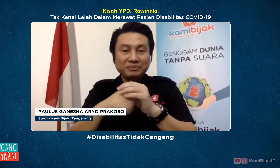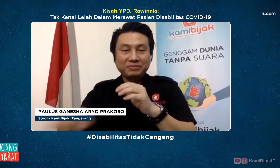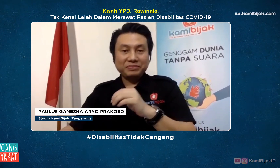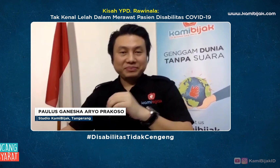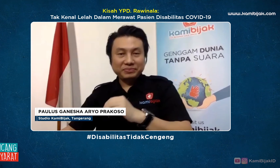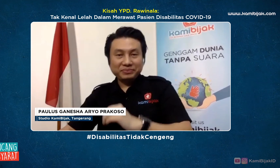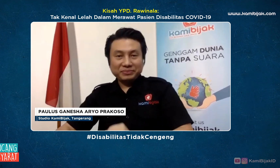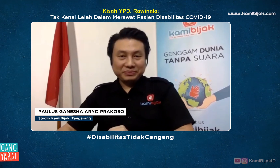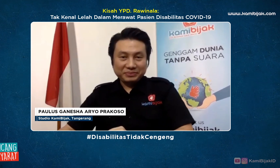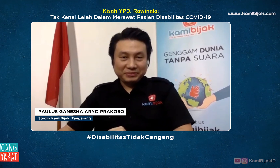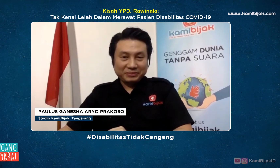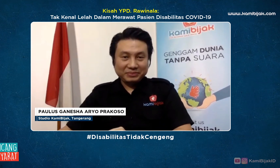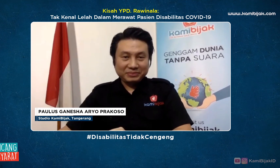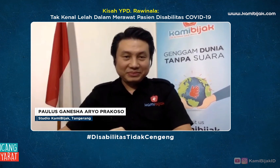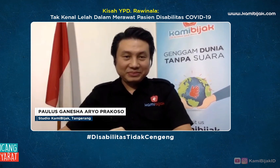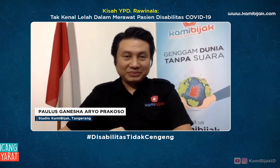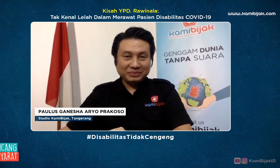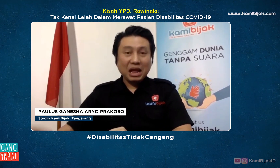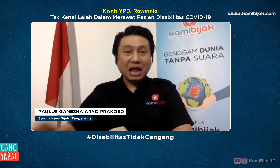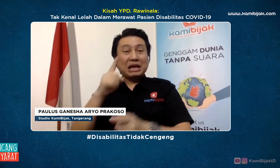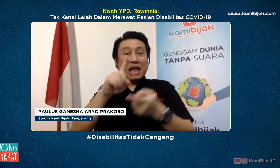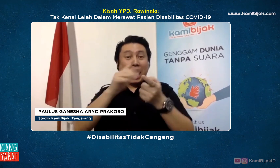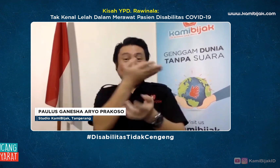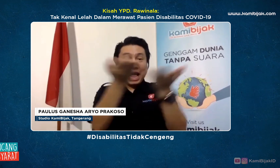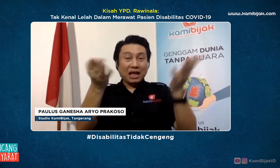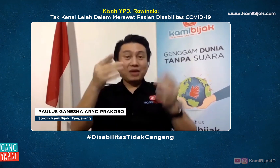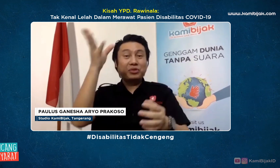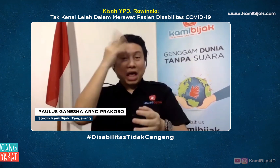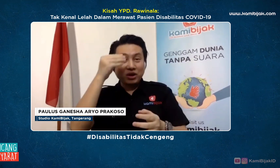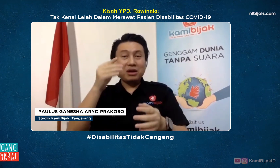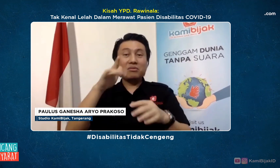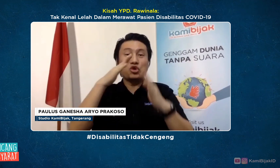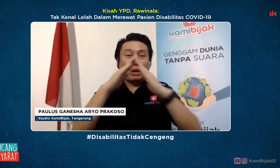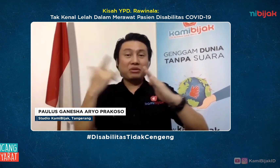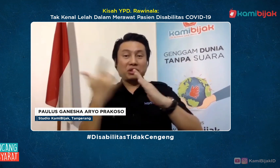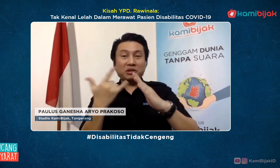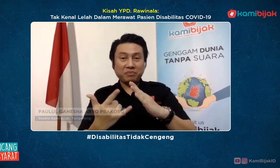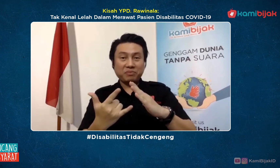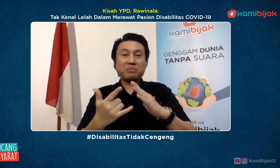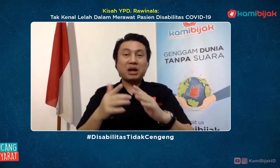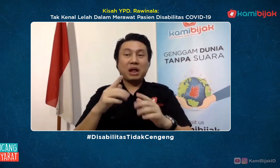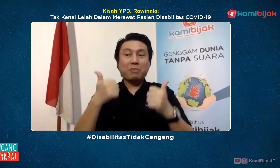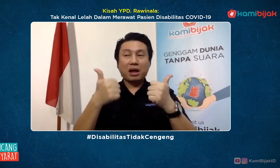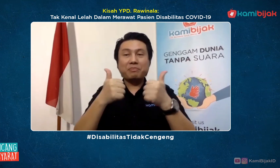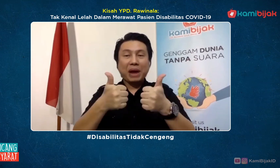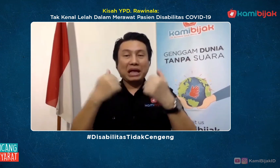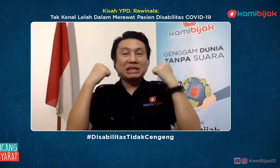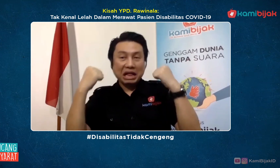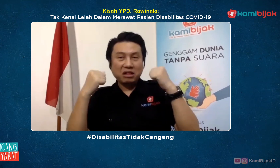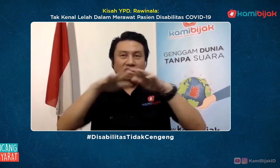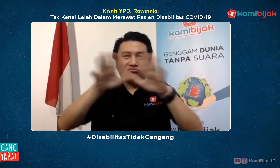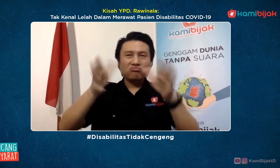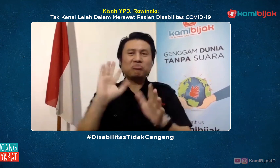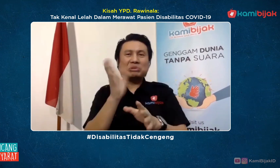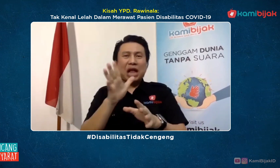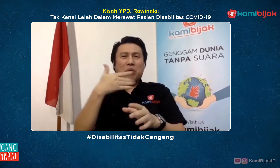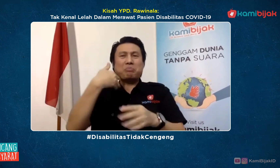Kalian tentu tahu, tetap di rumah itu lebih baik.